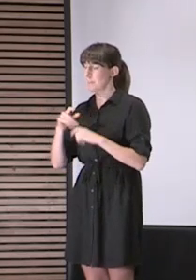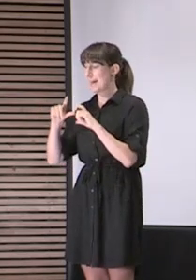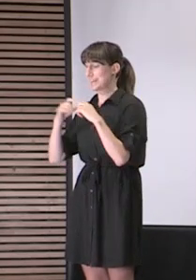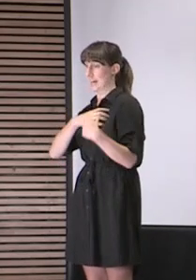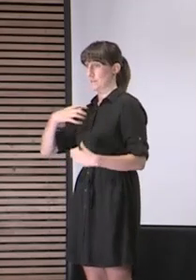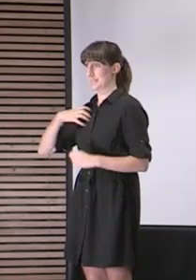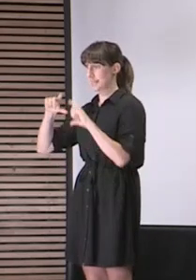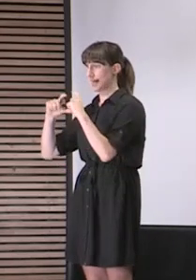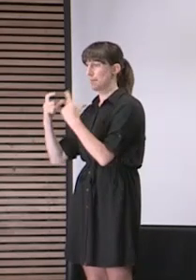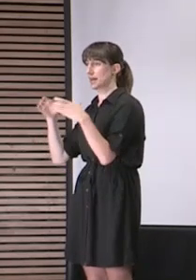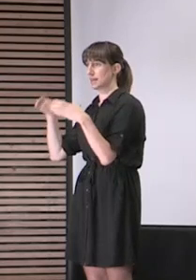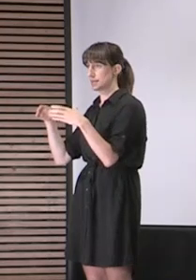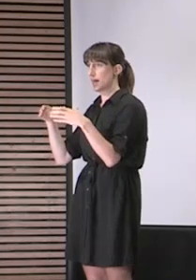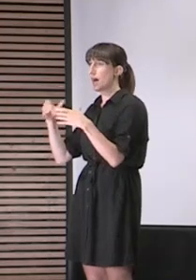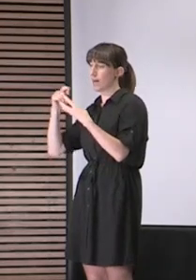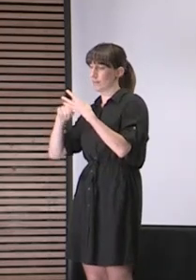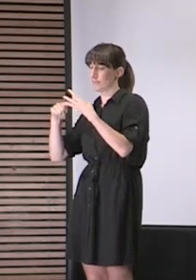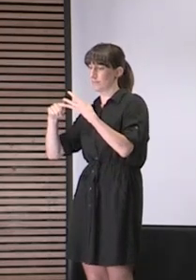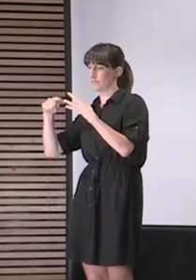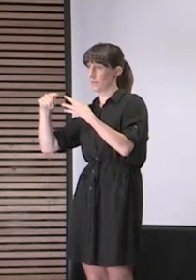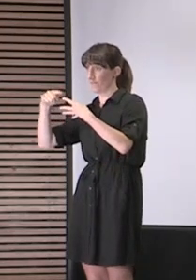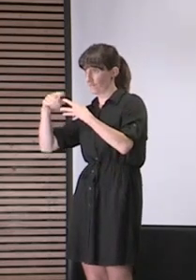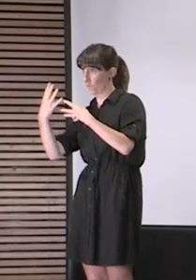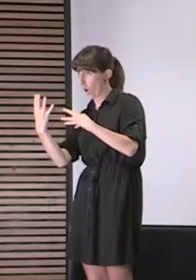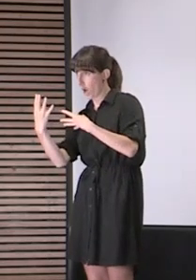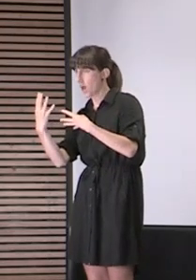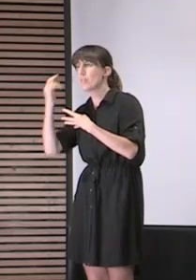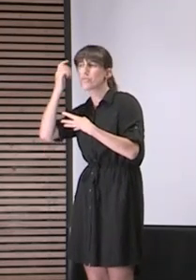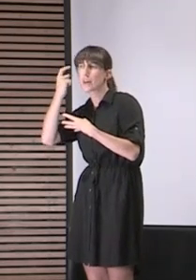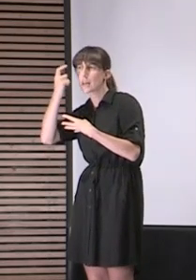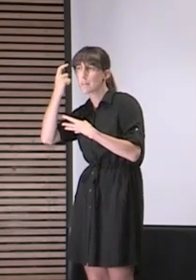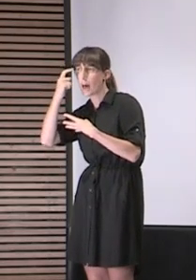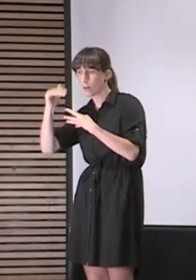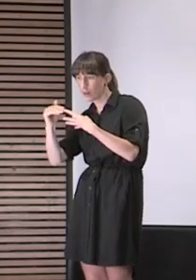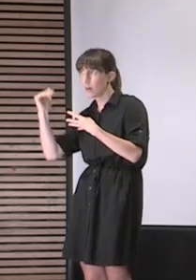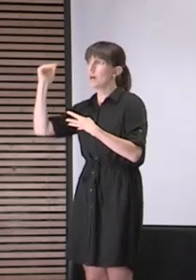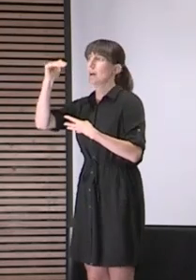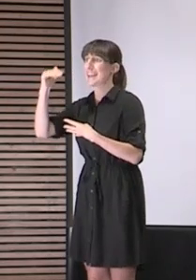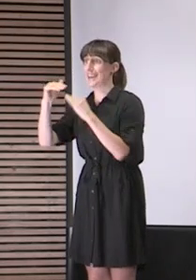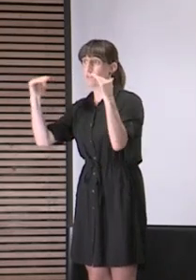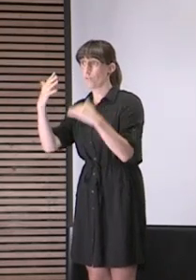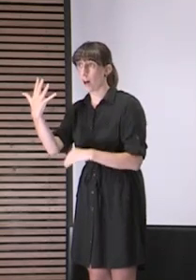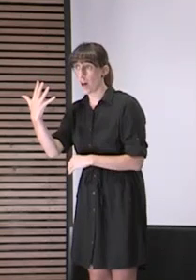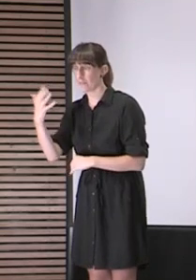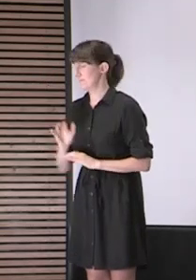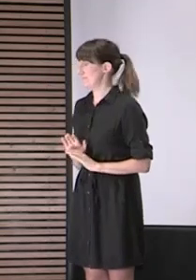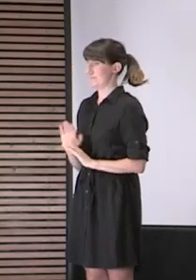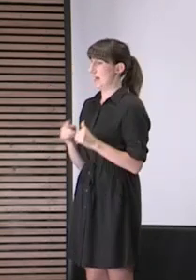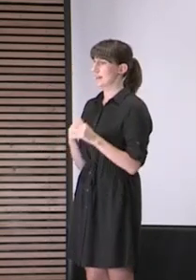La otra cosa es también observar esos grupos y los casos que aún están bajo investigación para descubrir si, por ejemplo, asumimos que todos eran transmisión comunitaria, dónde están, cuál es el patrón geográfico, cuál es la distribución por edad y cuáles son nos dicen